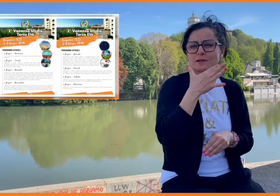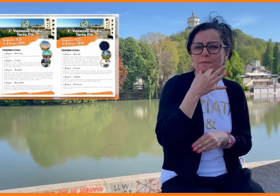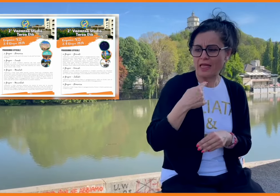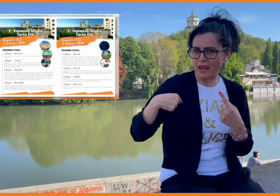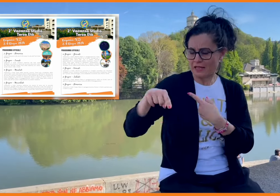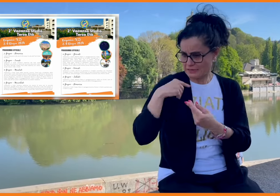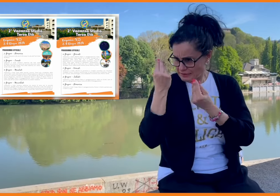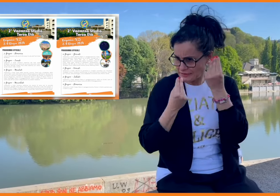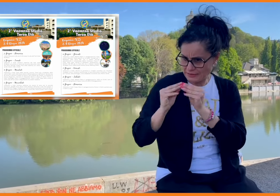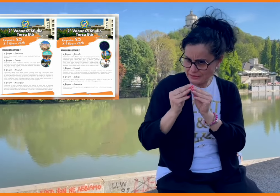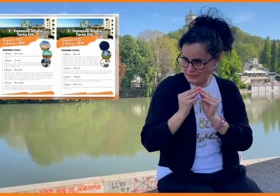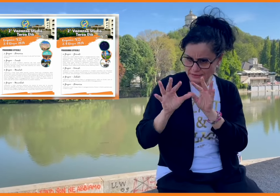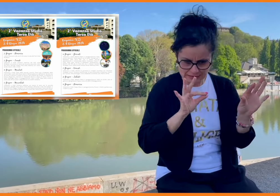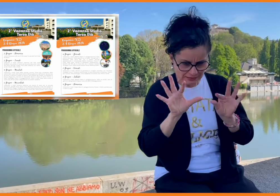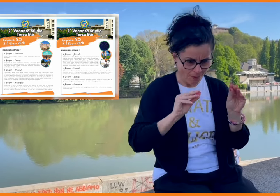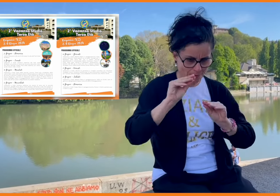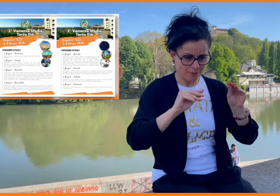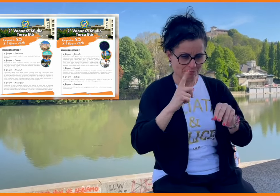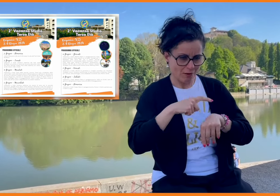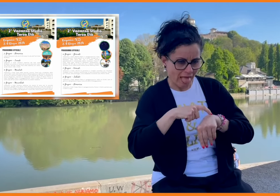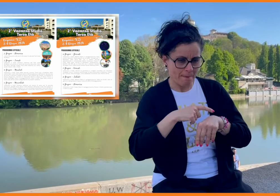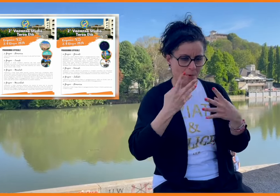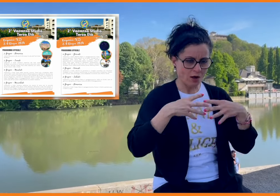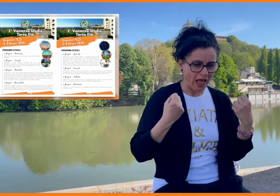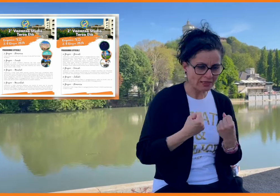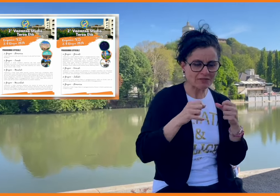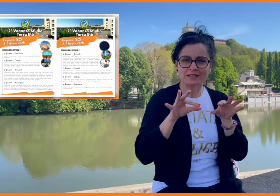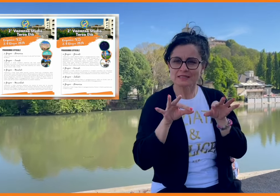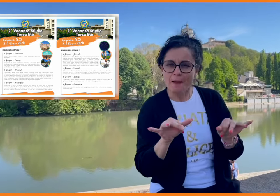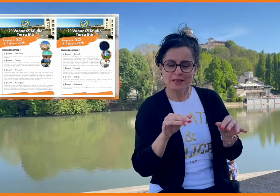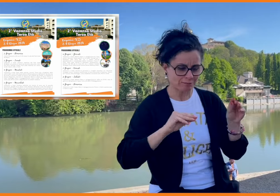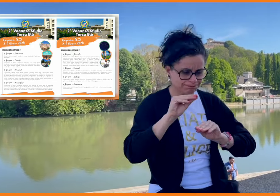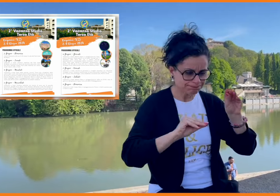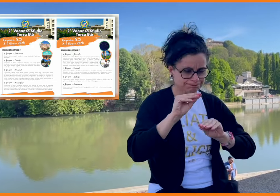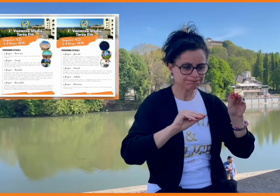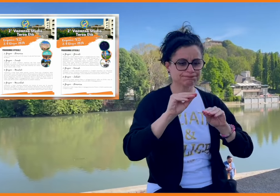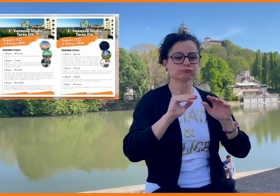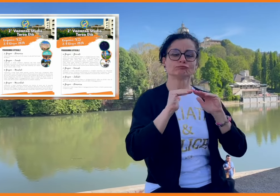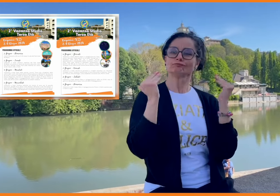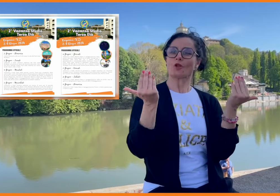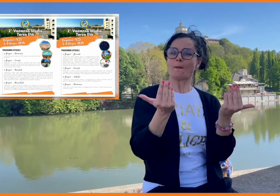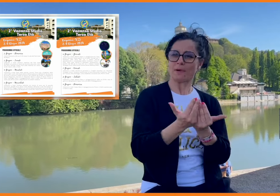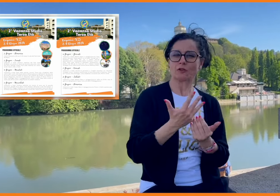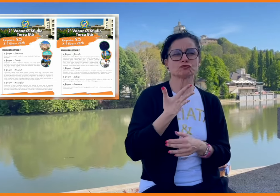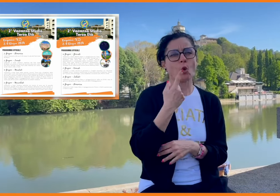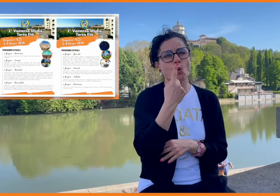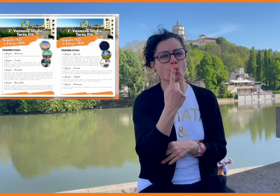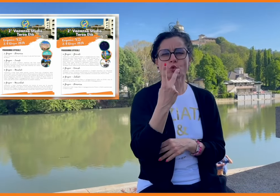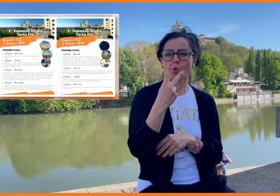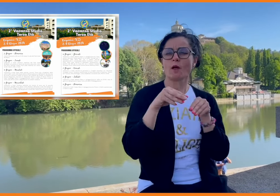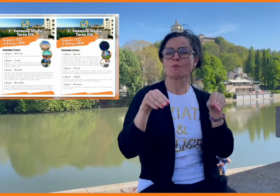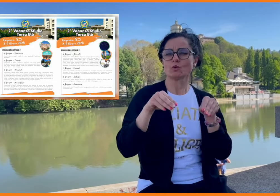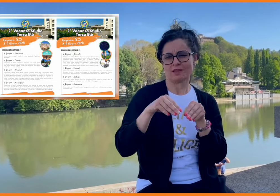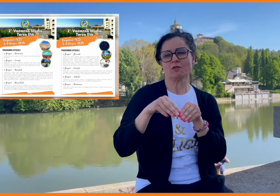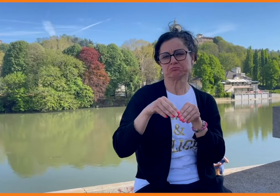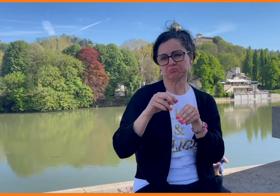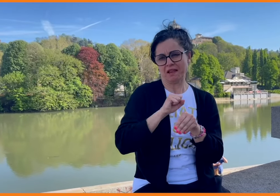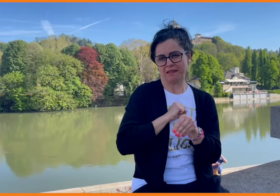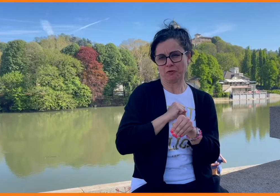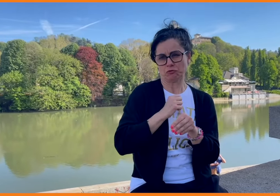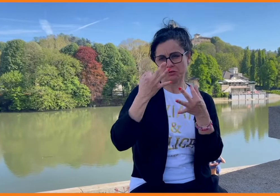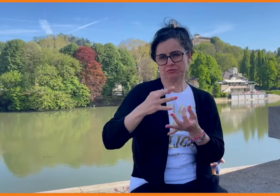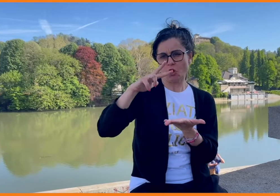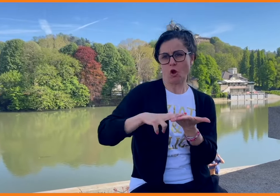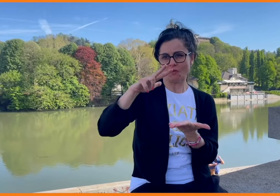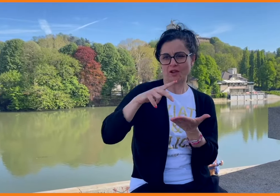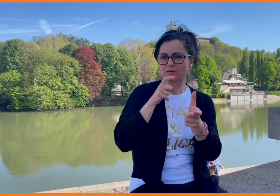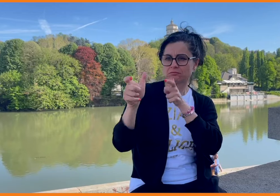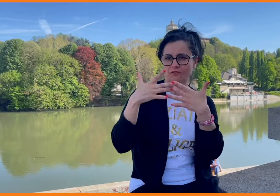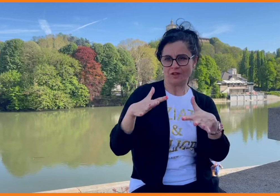Ci siamo confrontati su quali iniziative selezionare e sui tempi organizzativi, saranno previste anche delle visite presso uno o due musei con i quali siamo già in contatto.